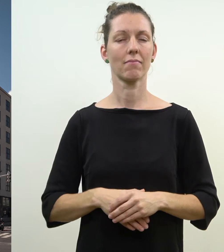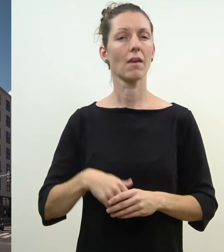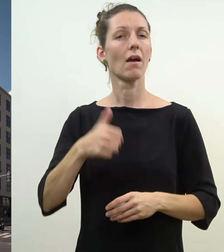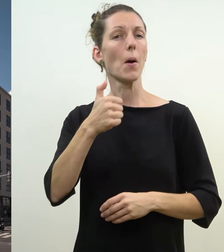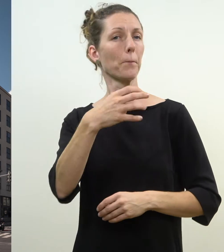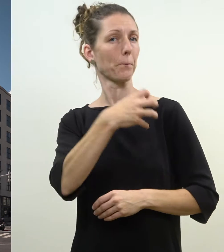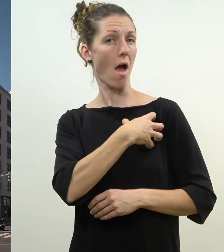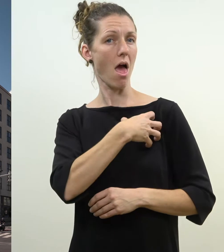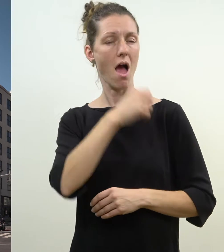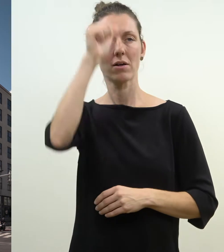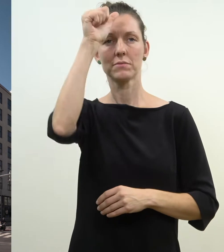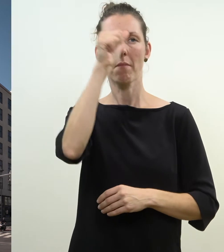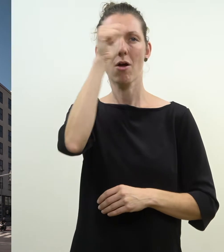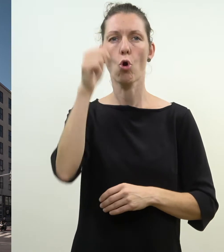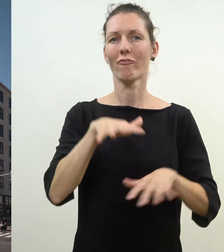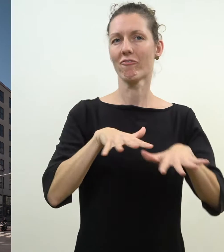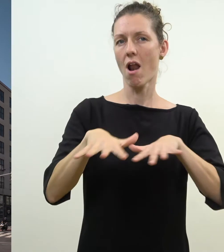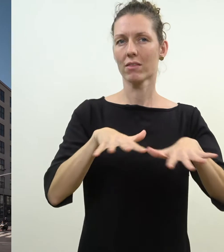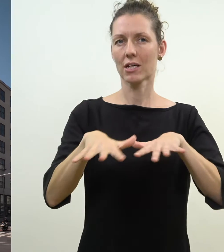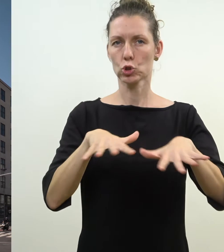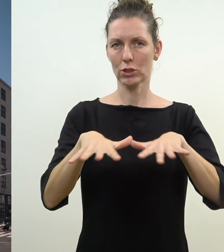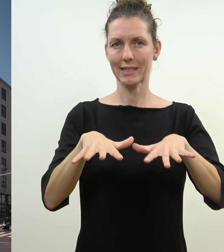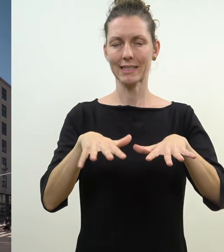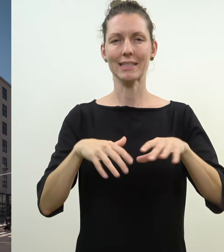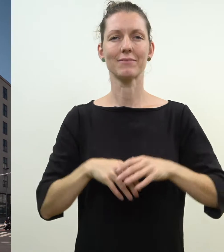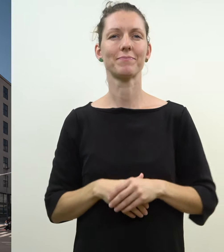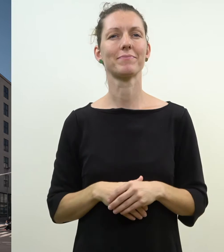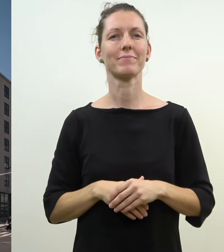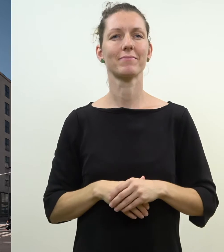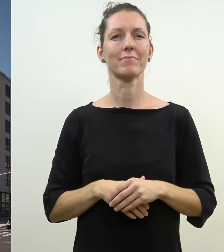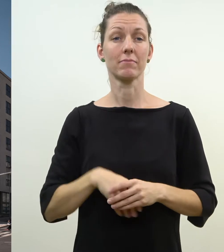Veletržní palác